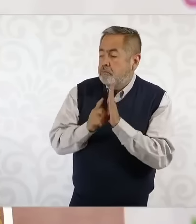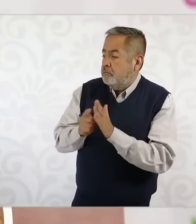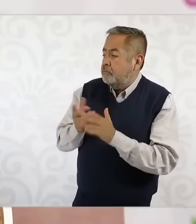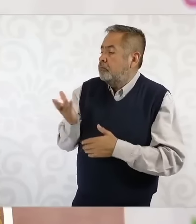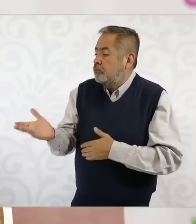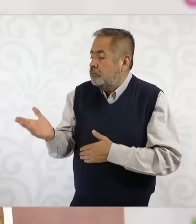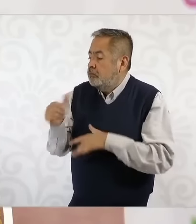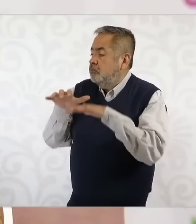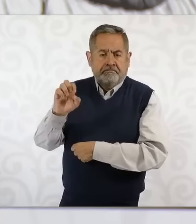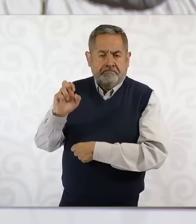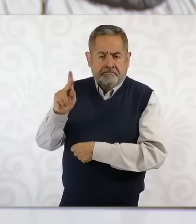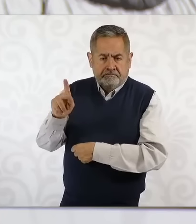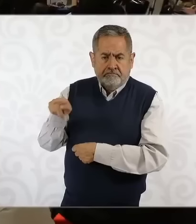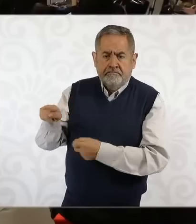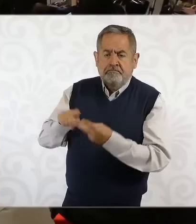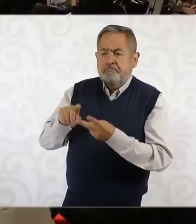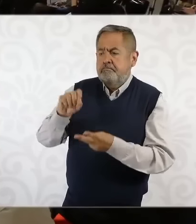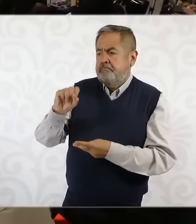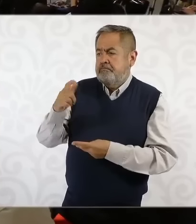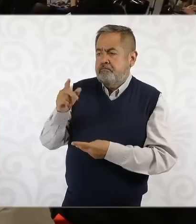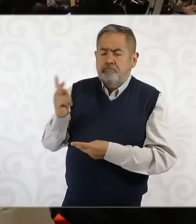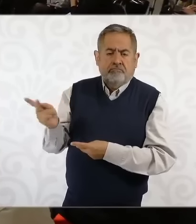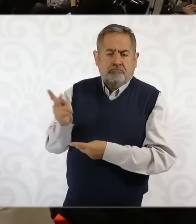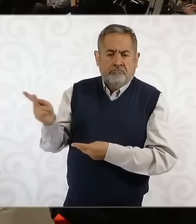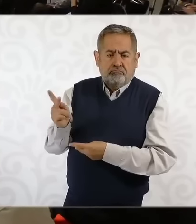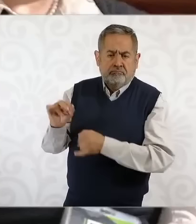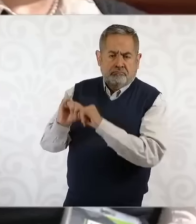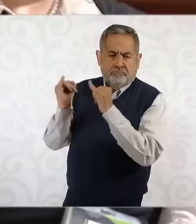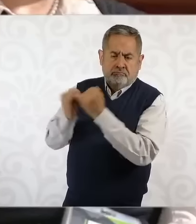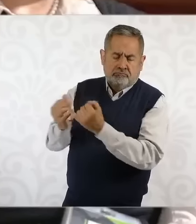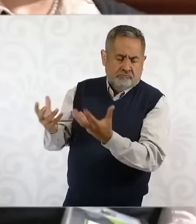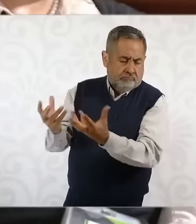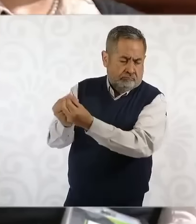de extradición. Si me permite hacerle nada más una pregunta al secretario de seguridad, don Mar